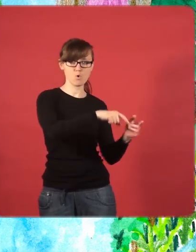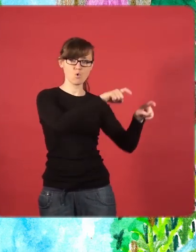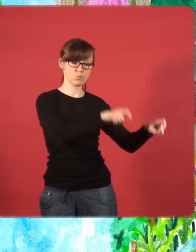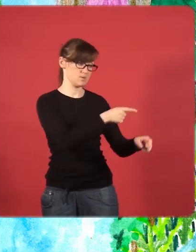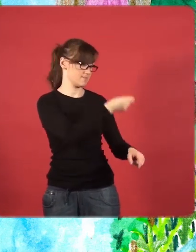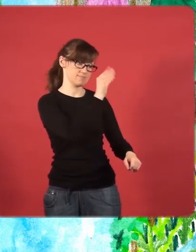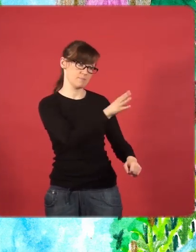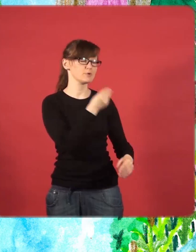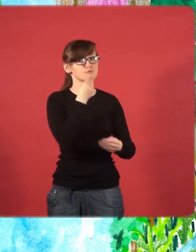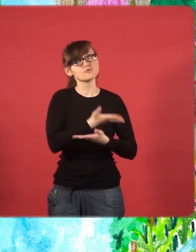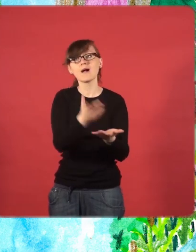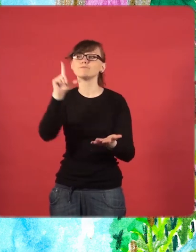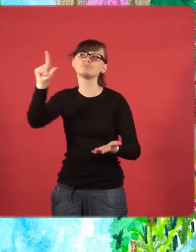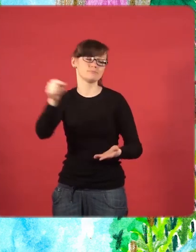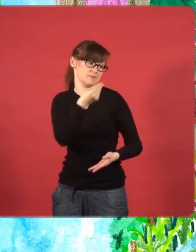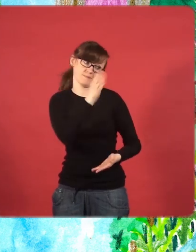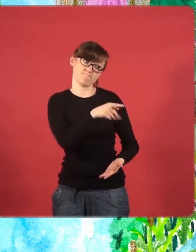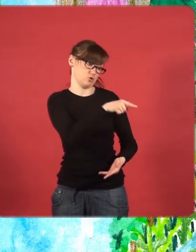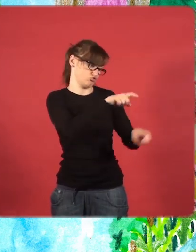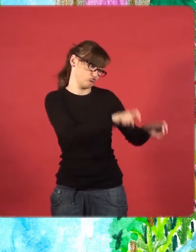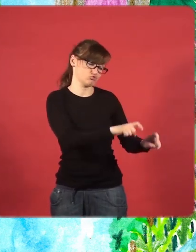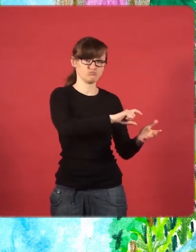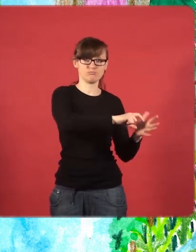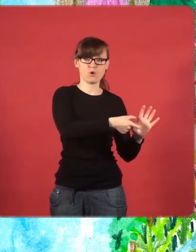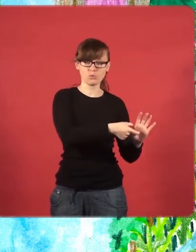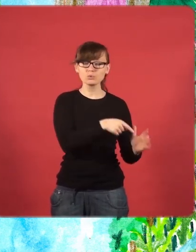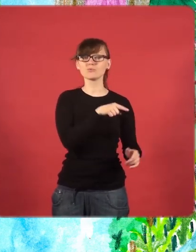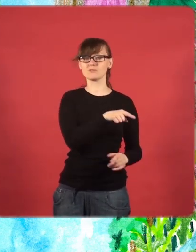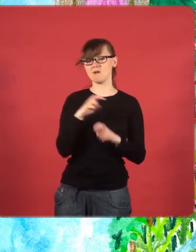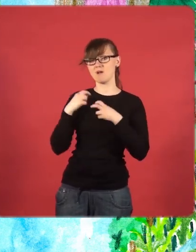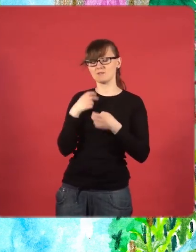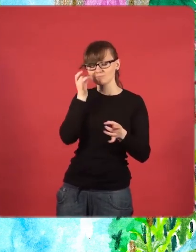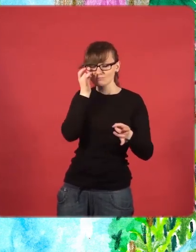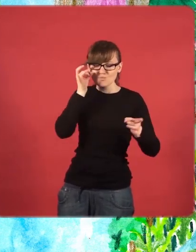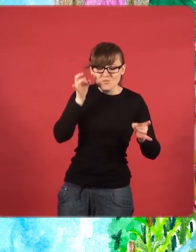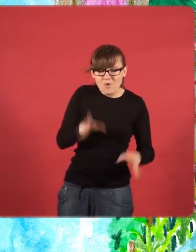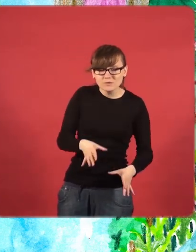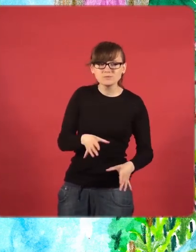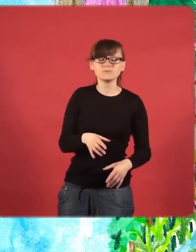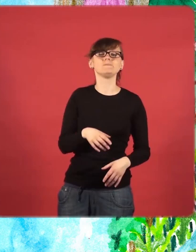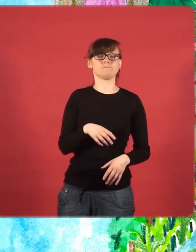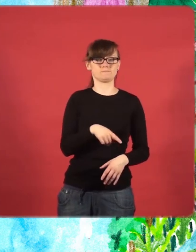Maryla postanowiła, że Ania pozostanie w pokoju tak długo, dopóki nie powie prawdy. Ania była zrozpaczona, że nie weźmie udziału w pikniku.